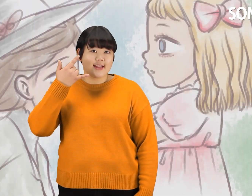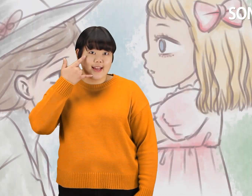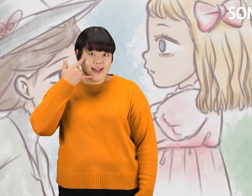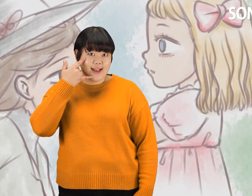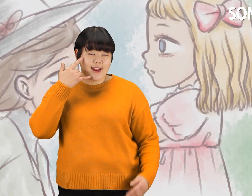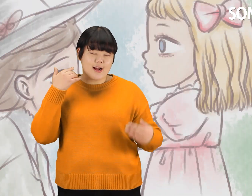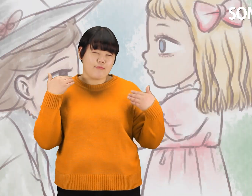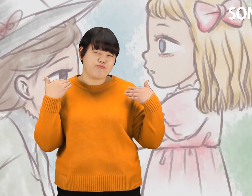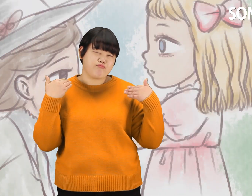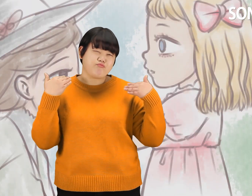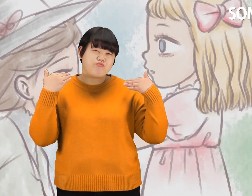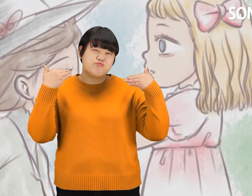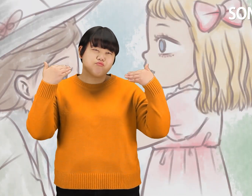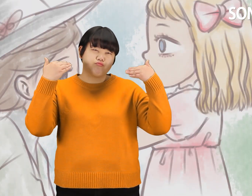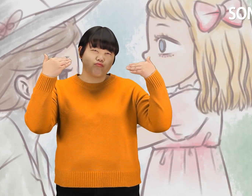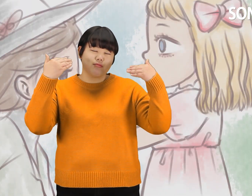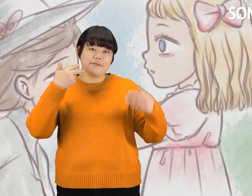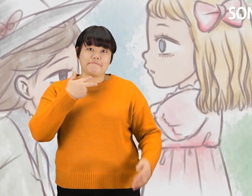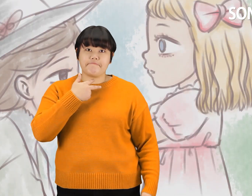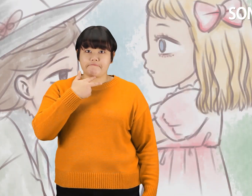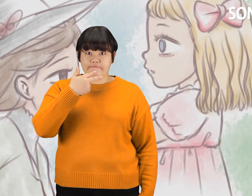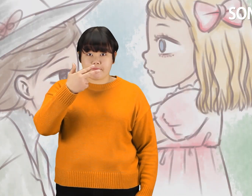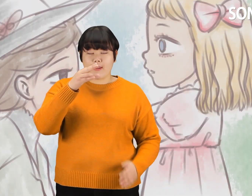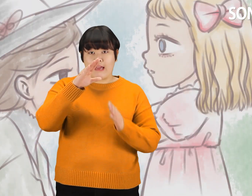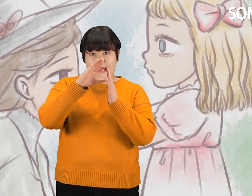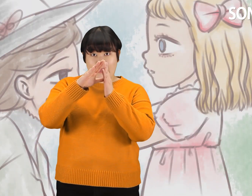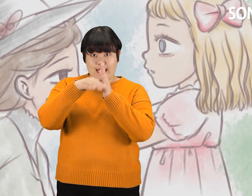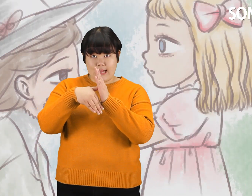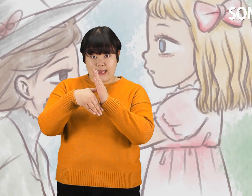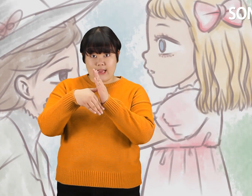ヘレンが7歳になった年に、